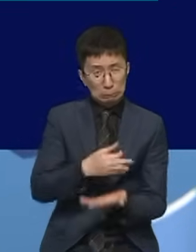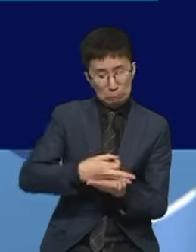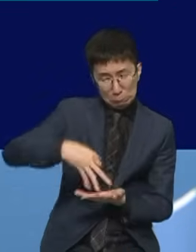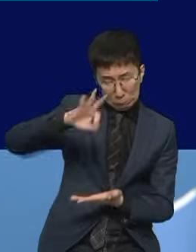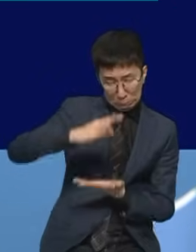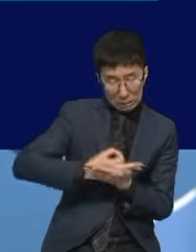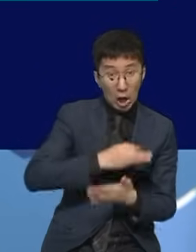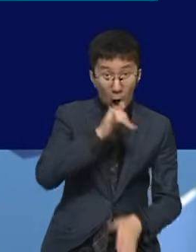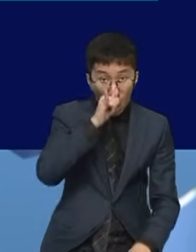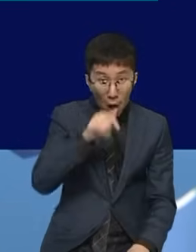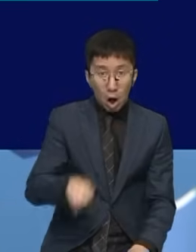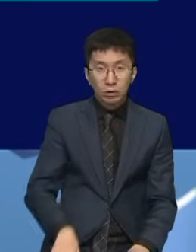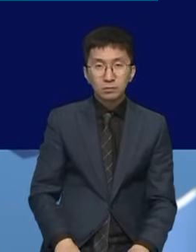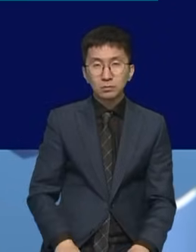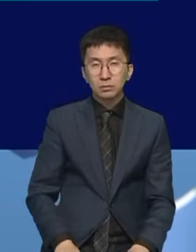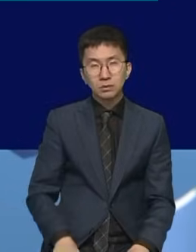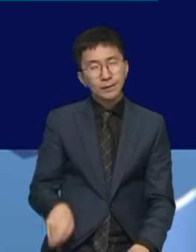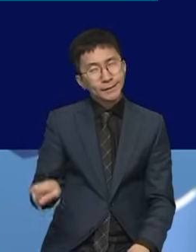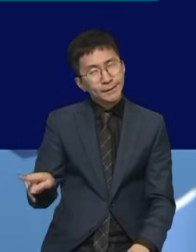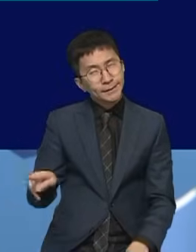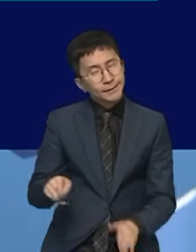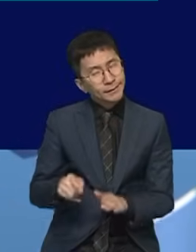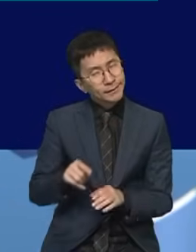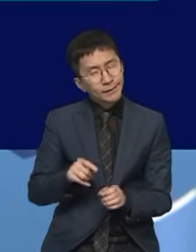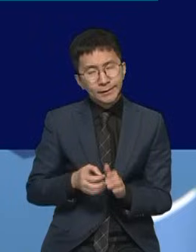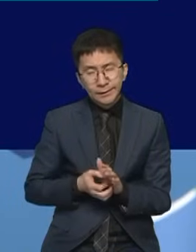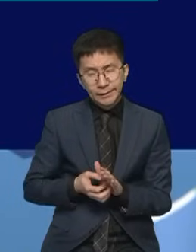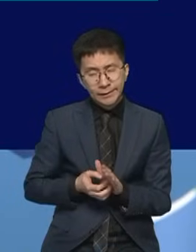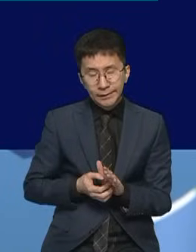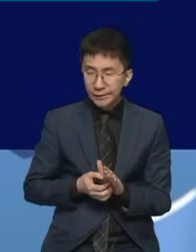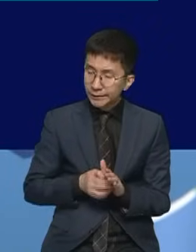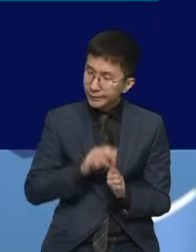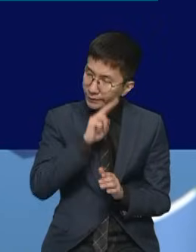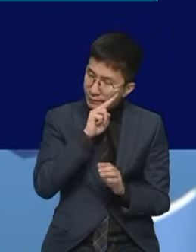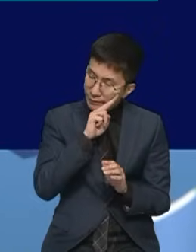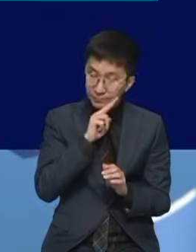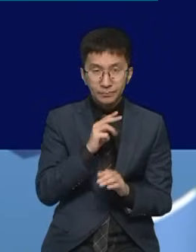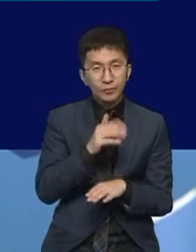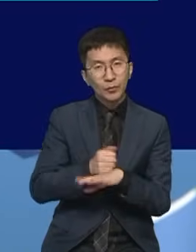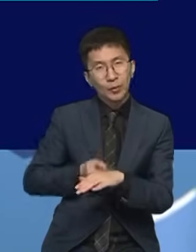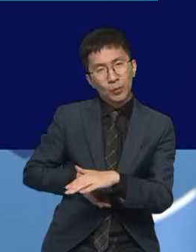겁니다. 또 지나치게 많은 금액을 받은 그런 경우에는 다른 목적을 의심할 수도 있어서 청탁금지법 적용을 검토할 수 있습니다.